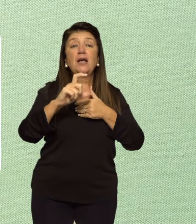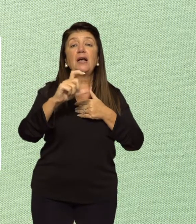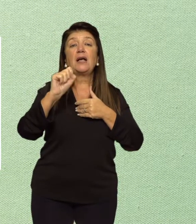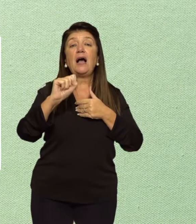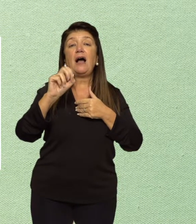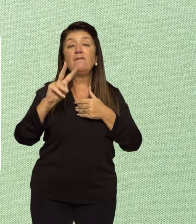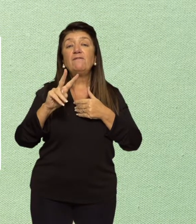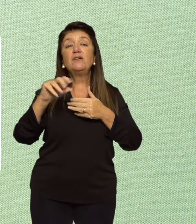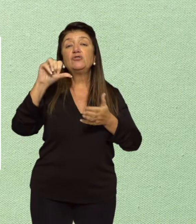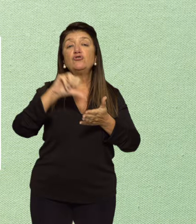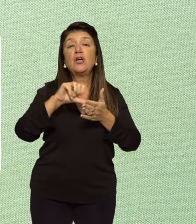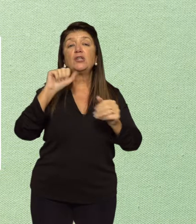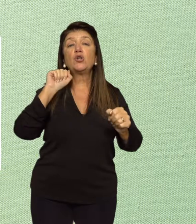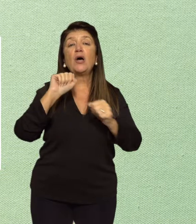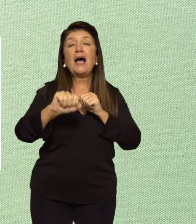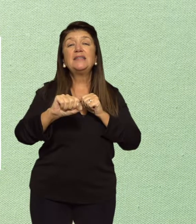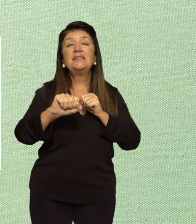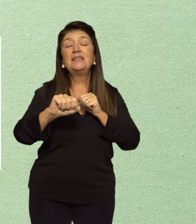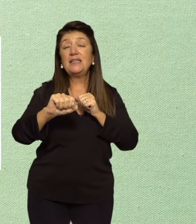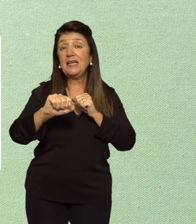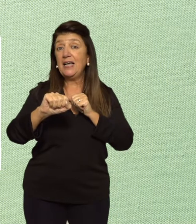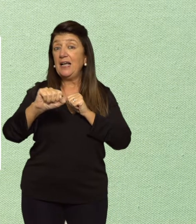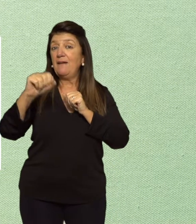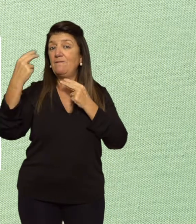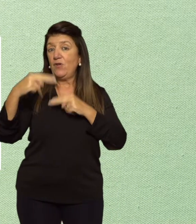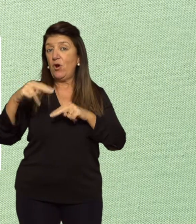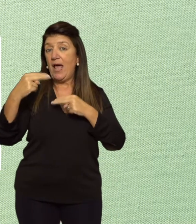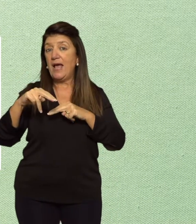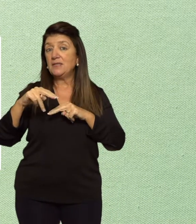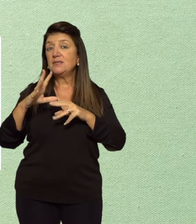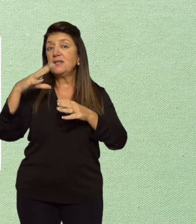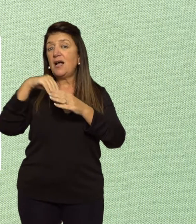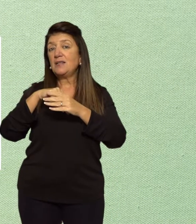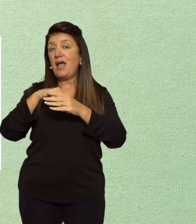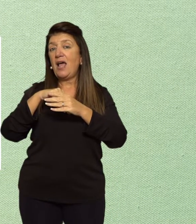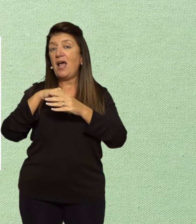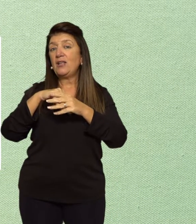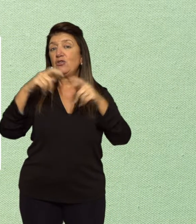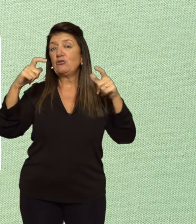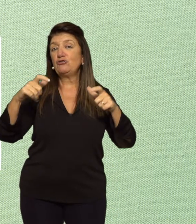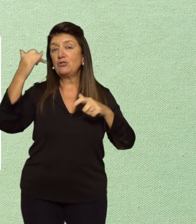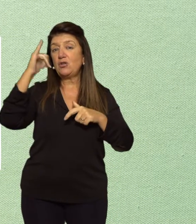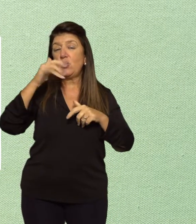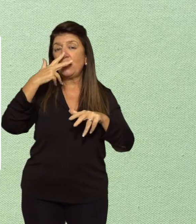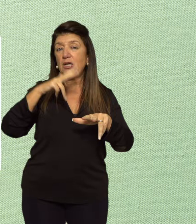Importantissima collaborazione. - - Assolutamente. Io vi ringrazio, e stata una